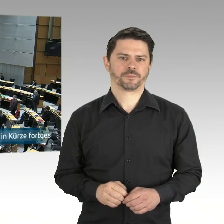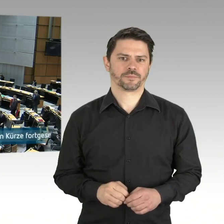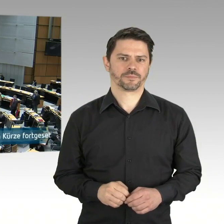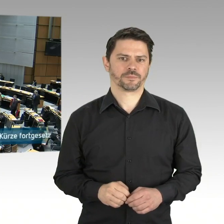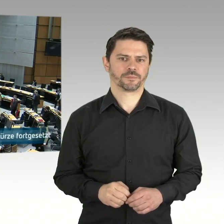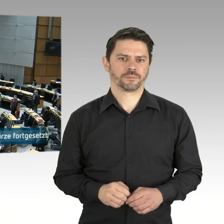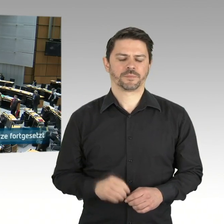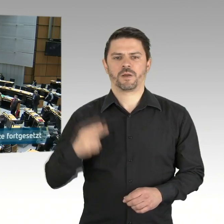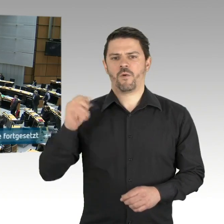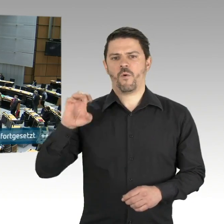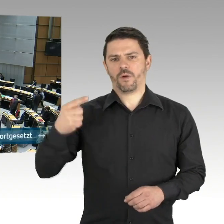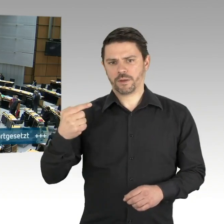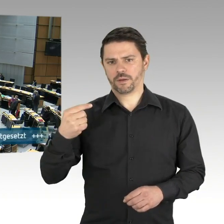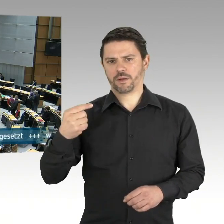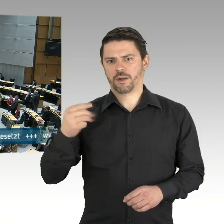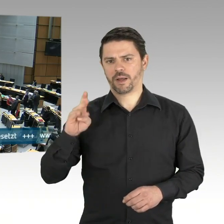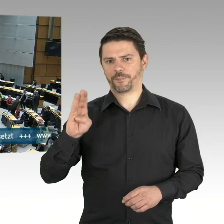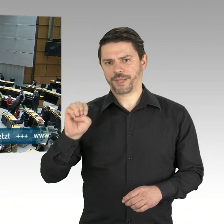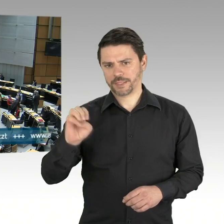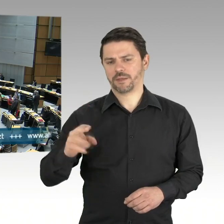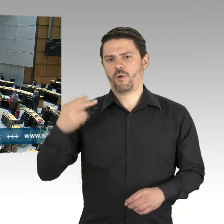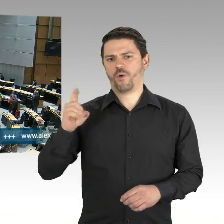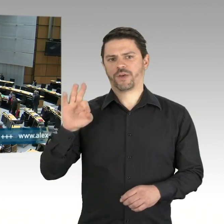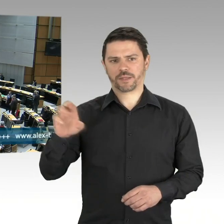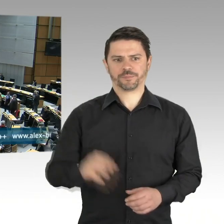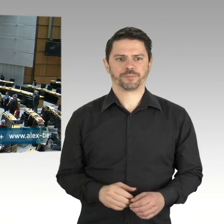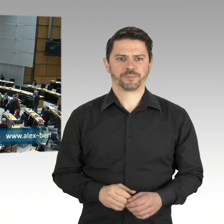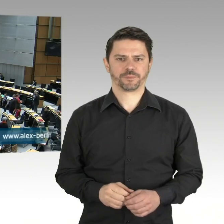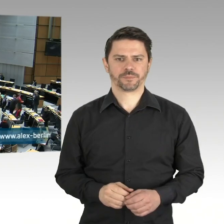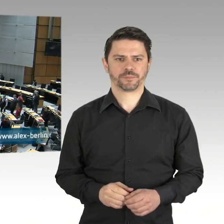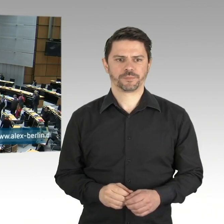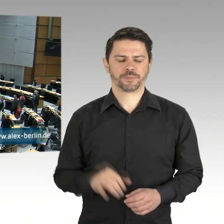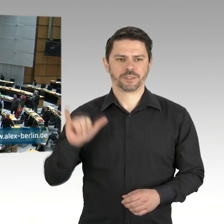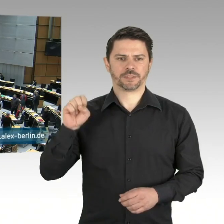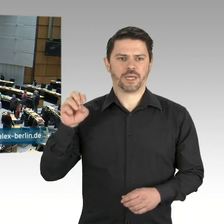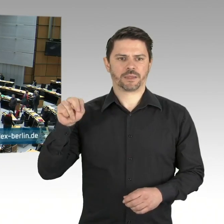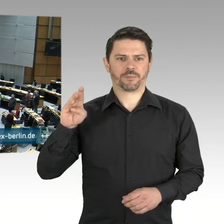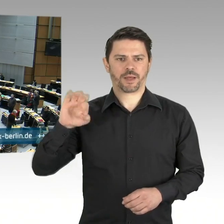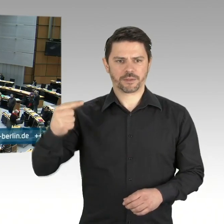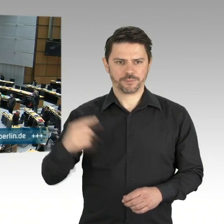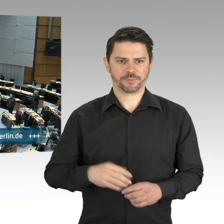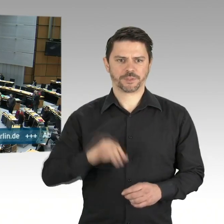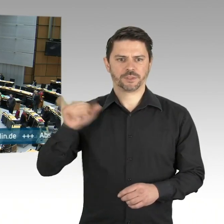Herr Thomas Isenberg. Herr Frank Jahnke. Frau Bettina Jarasch.